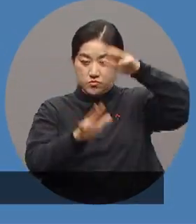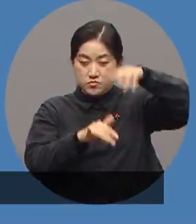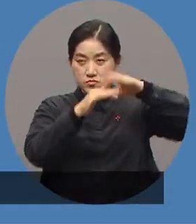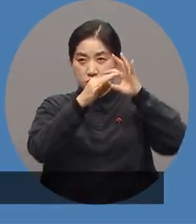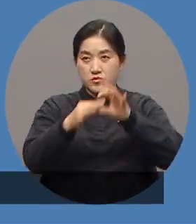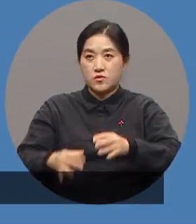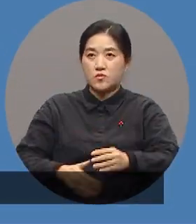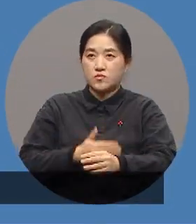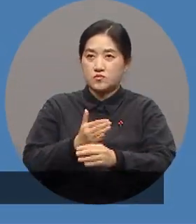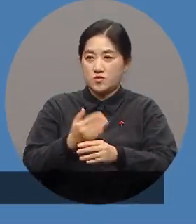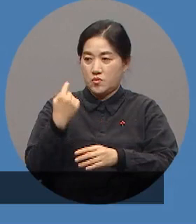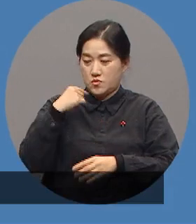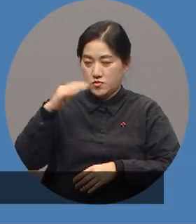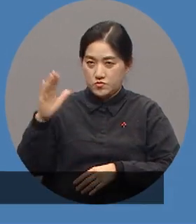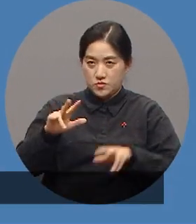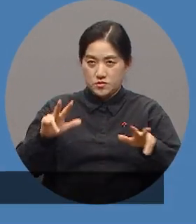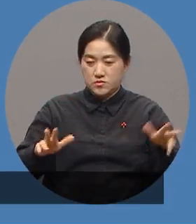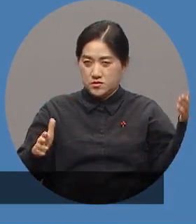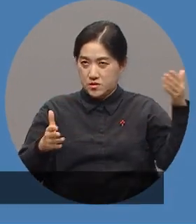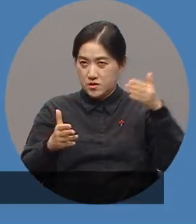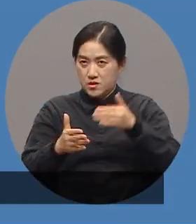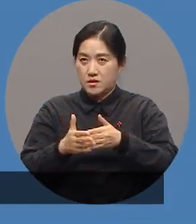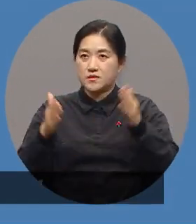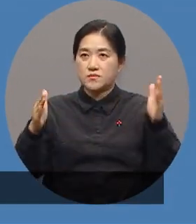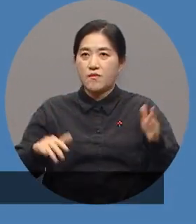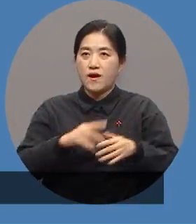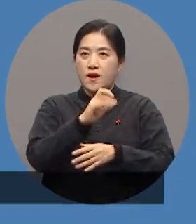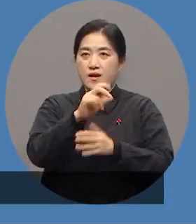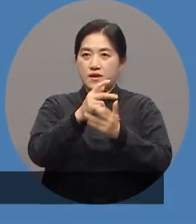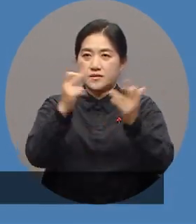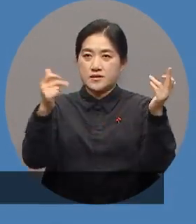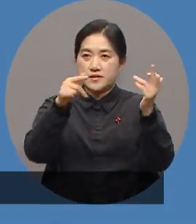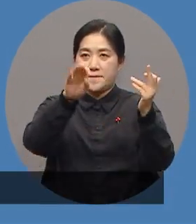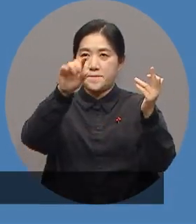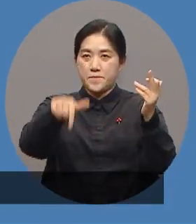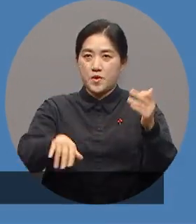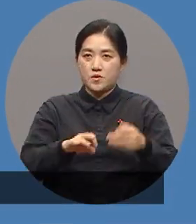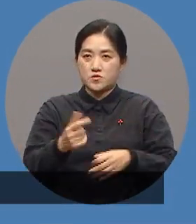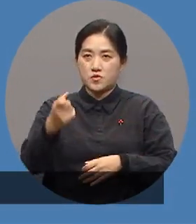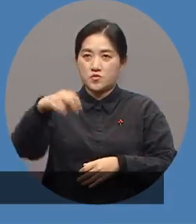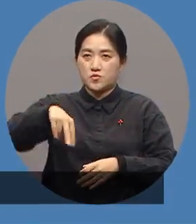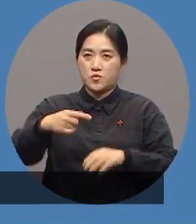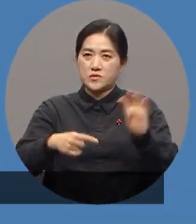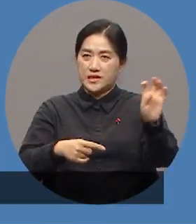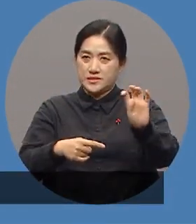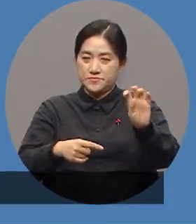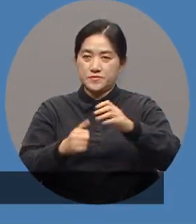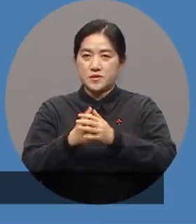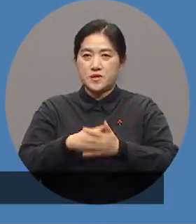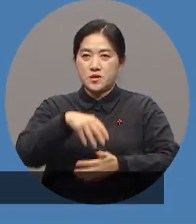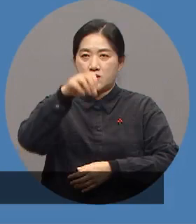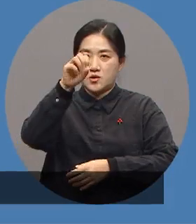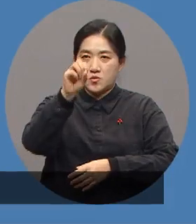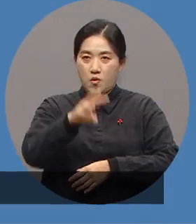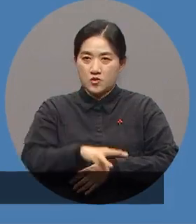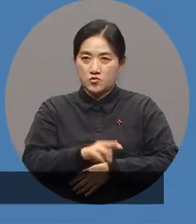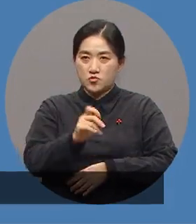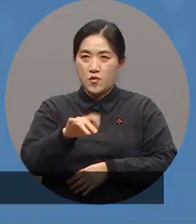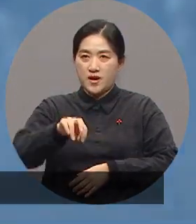계속되고 있습니다. 어제부터 지금까지 한라산 남벽과 선유도에는 40cm 안팎, 광주광산에는 25cm